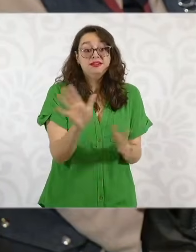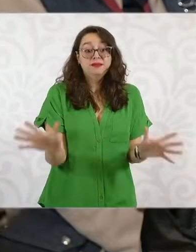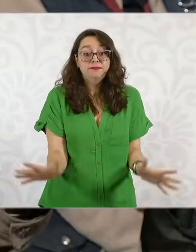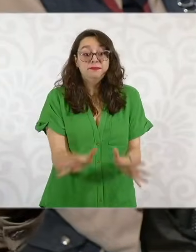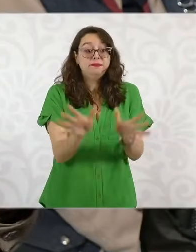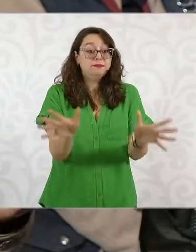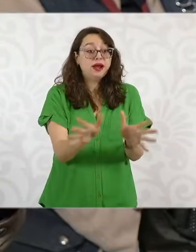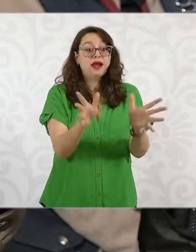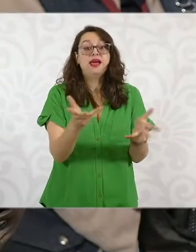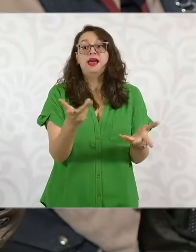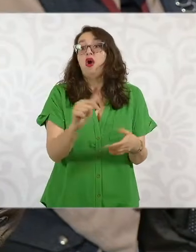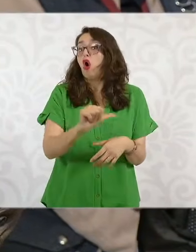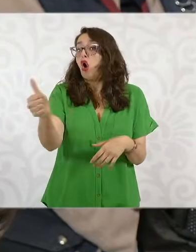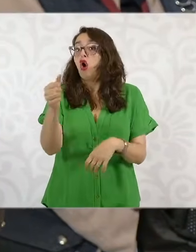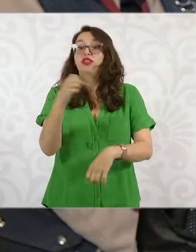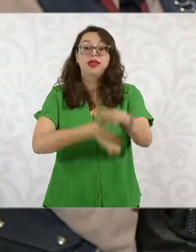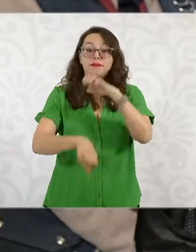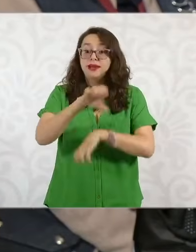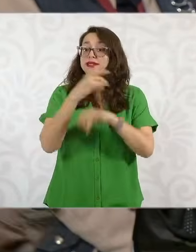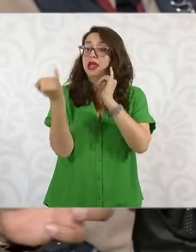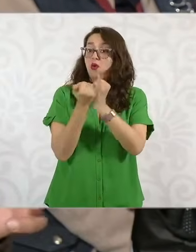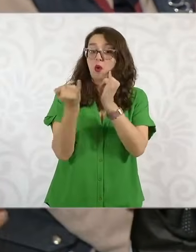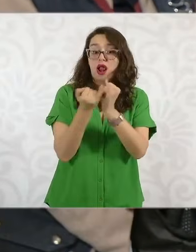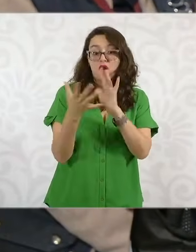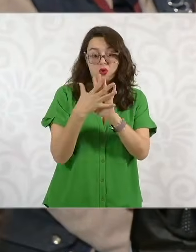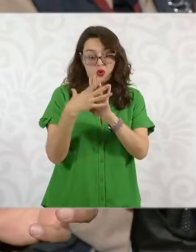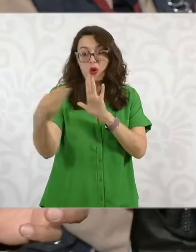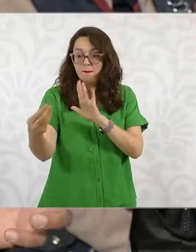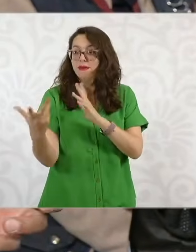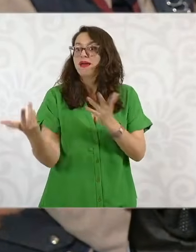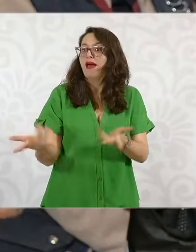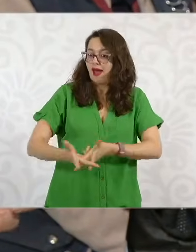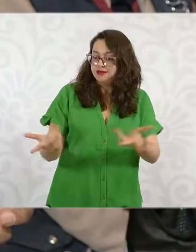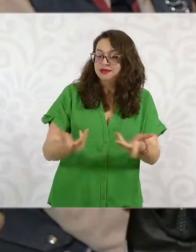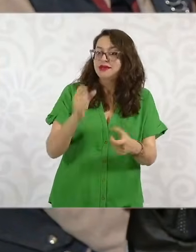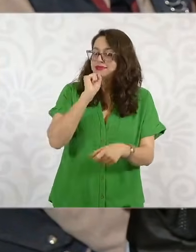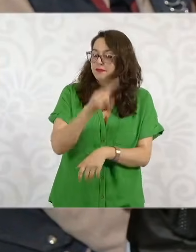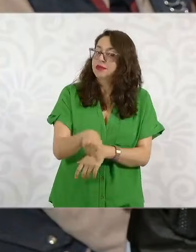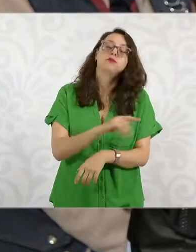sectores que están dentro del plan México para que se animen a hacer inversiones de este tipo.